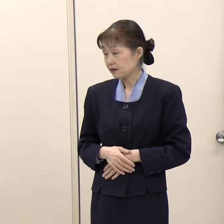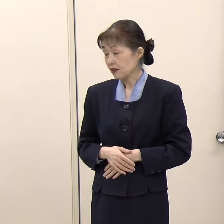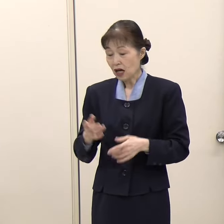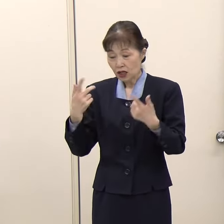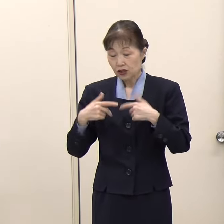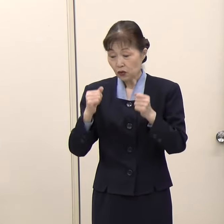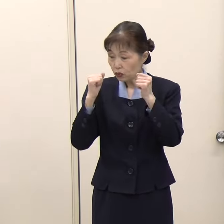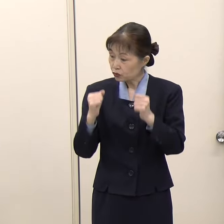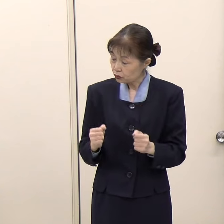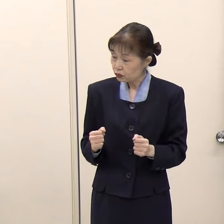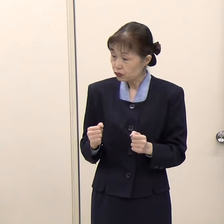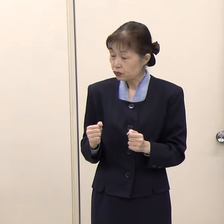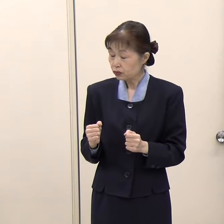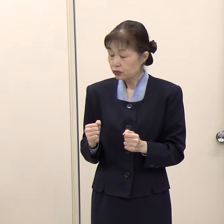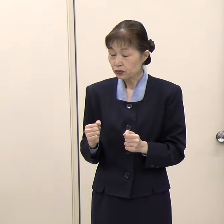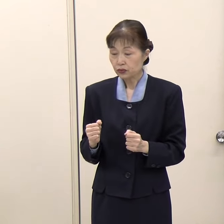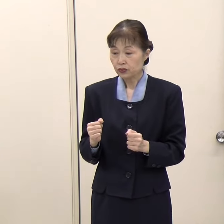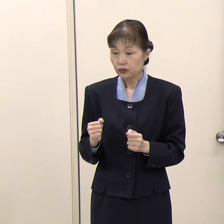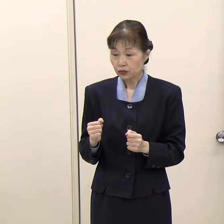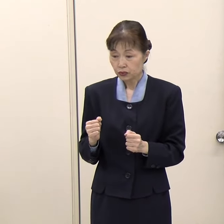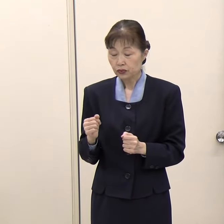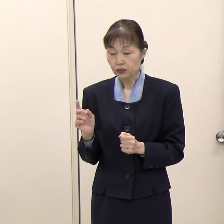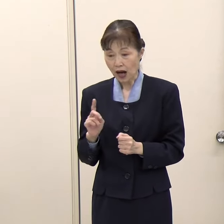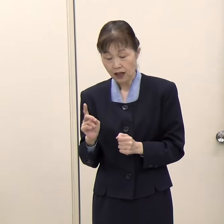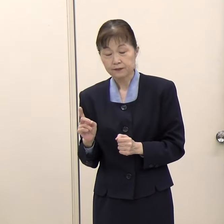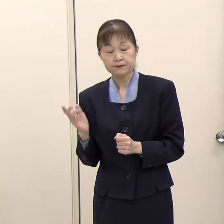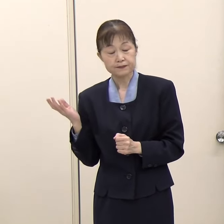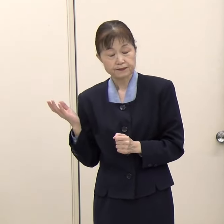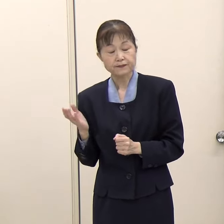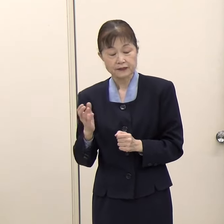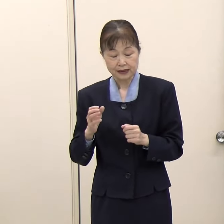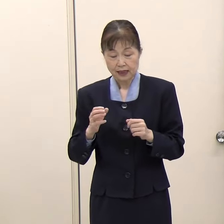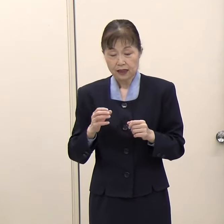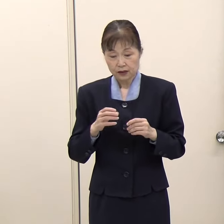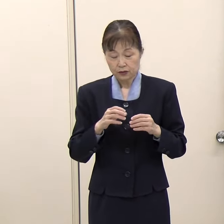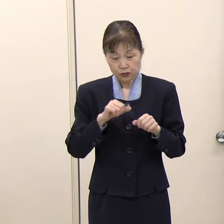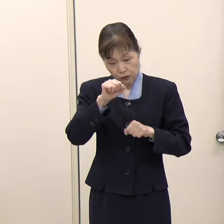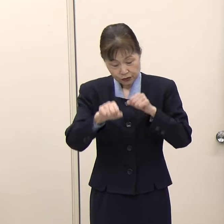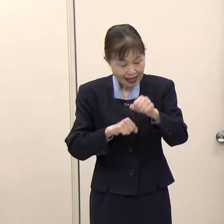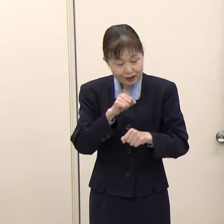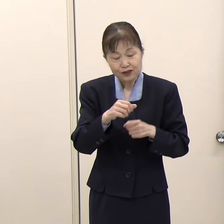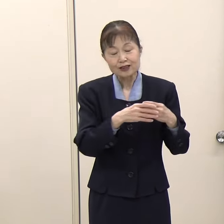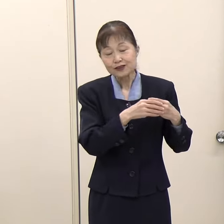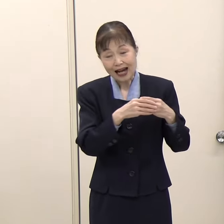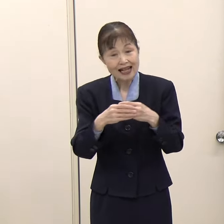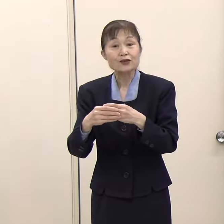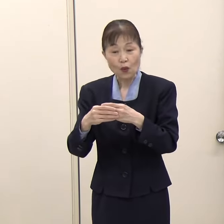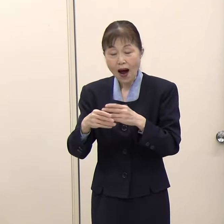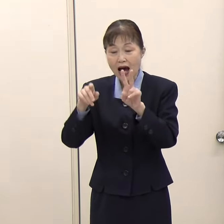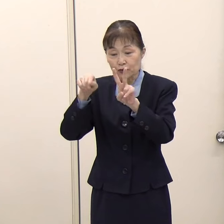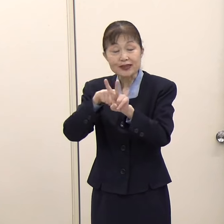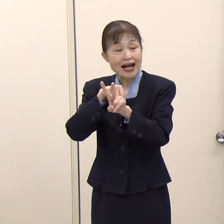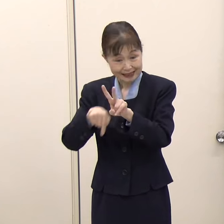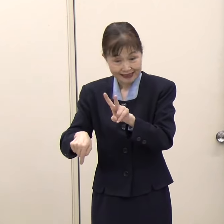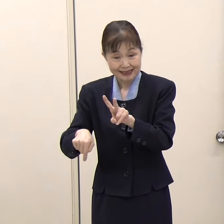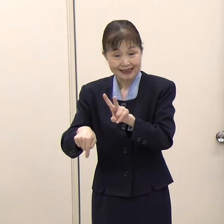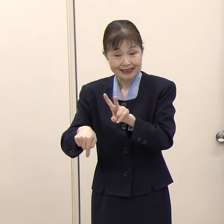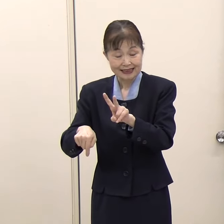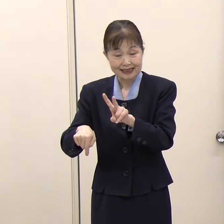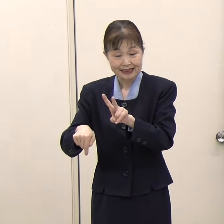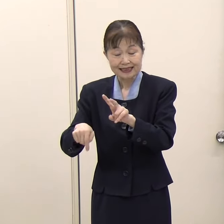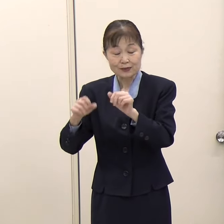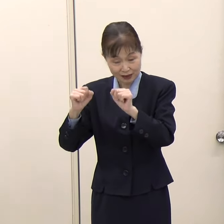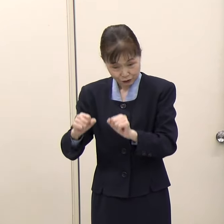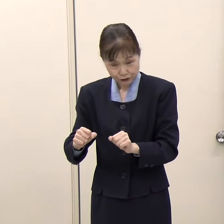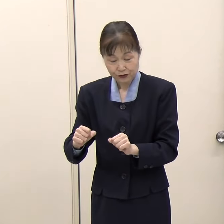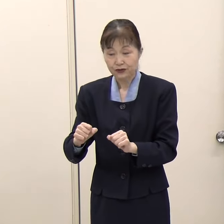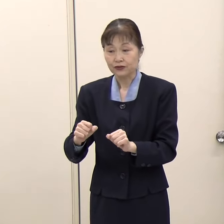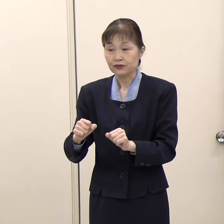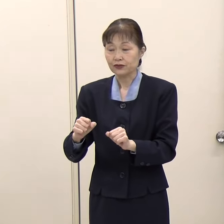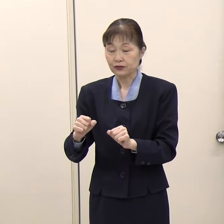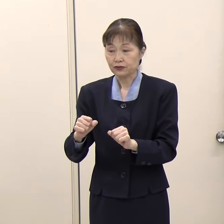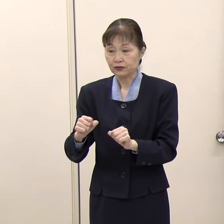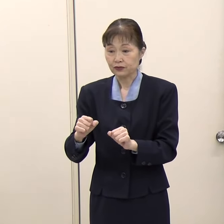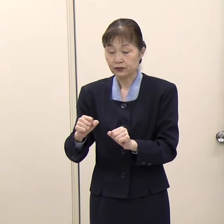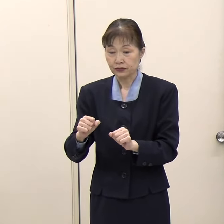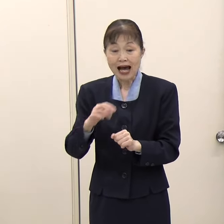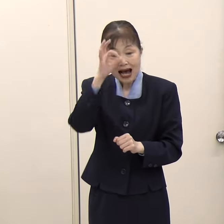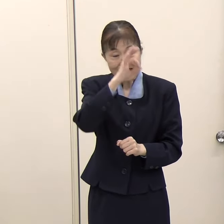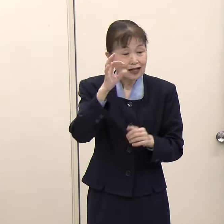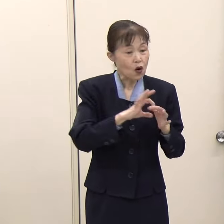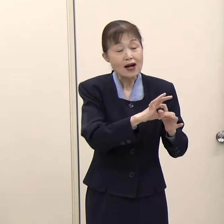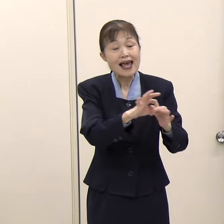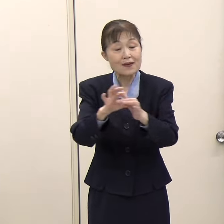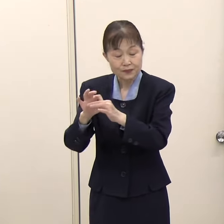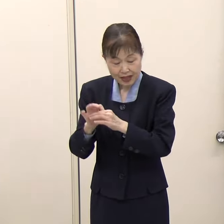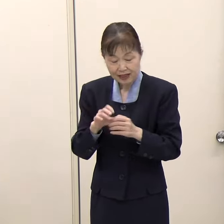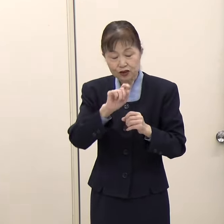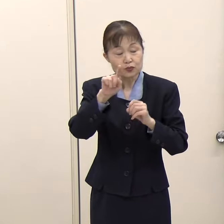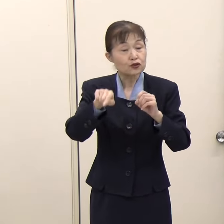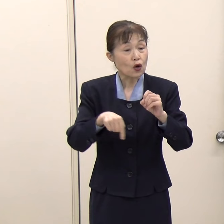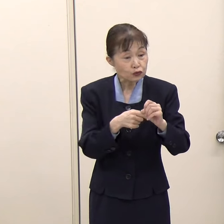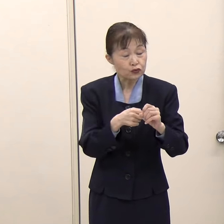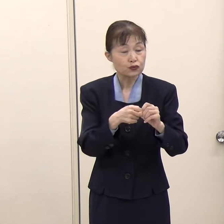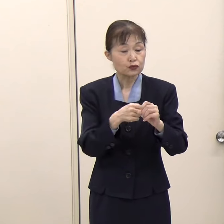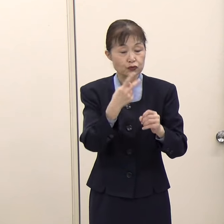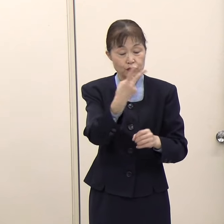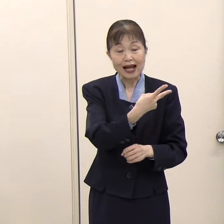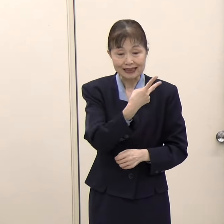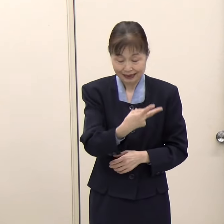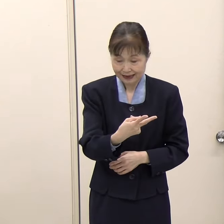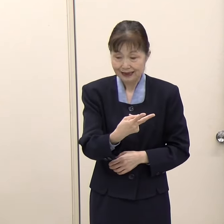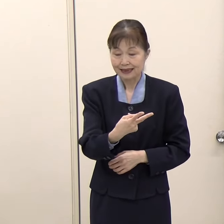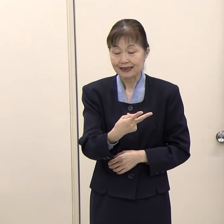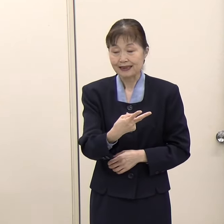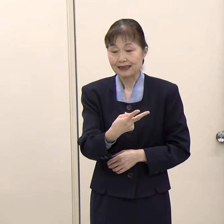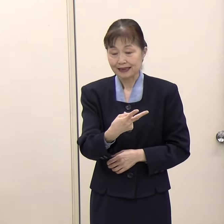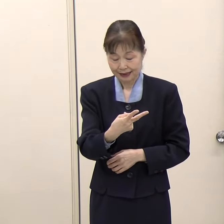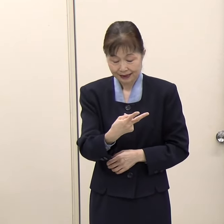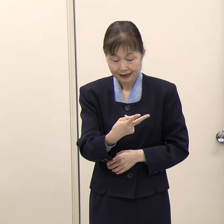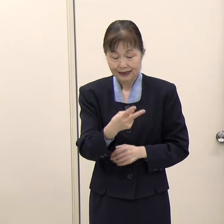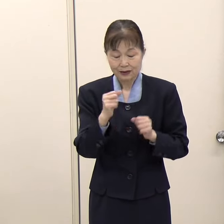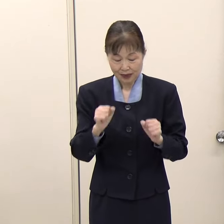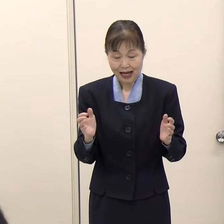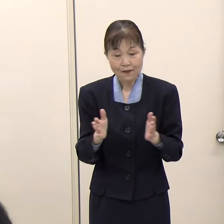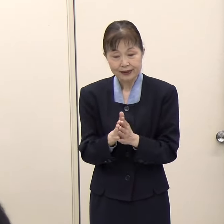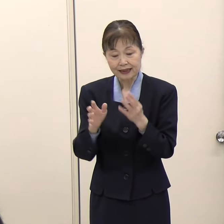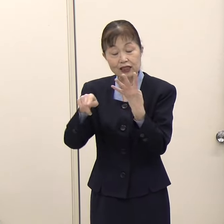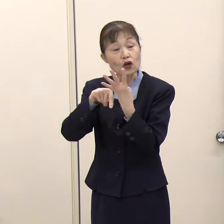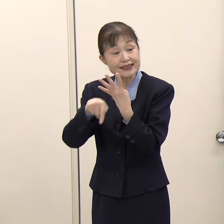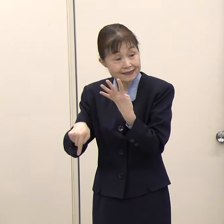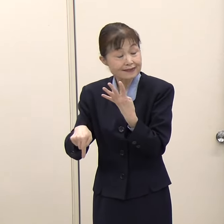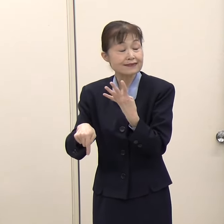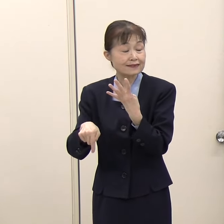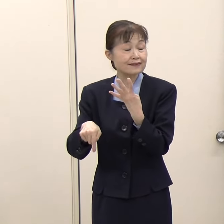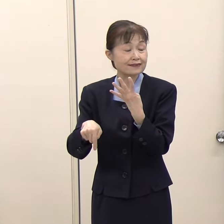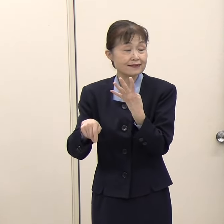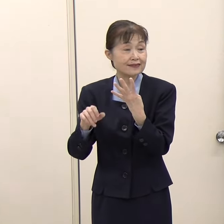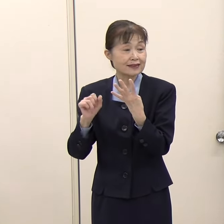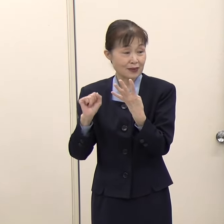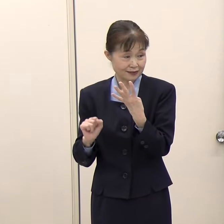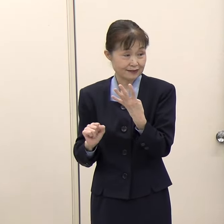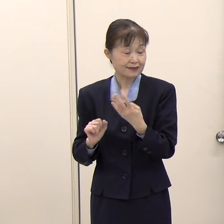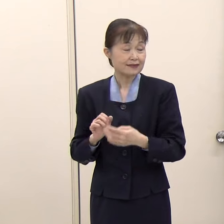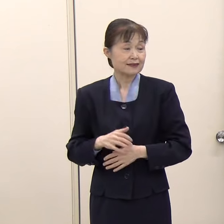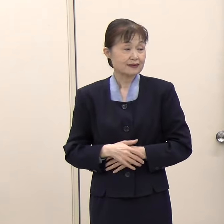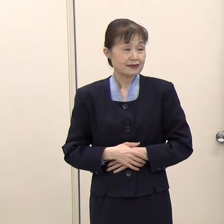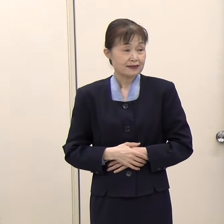（観光振興課）サイクリングガイド自体は２人です。あと、観光連盟が事務局となりますが、事務局も２人で対応しており、計４名で対応しています。